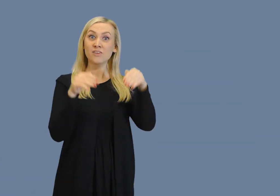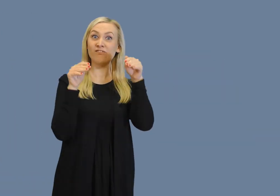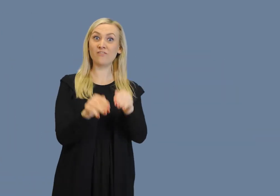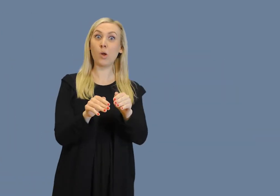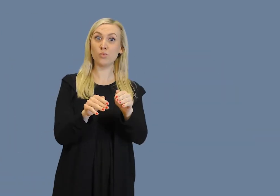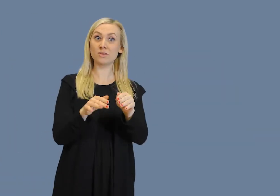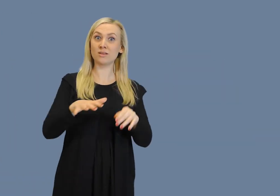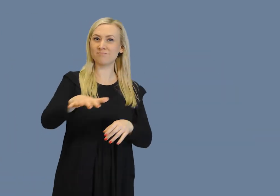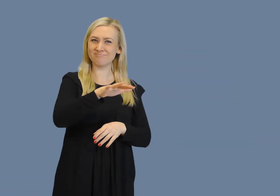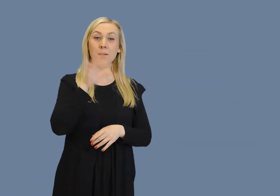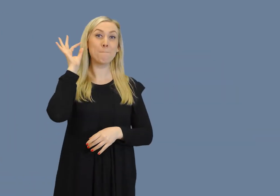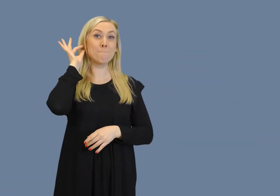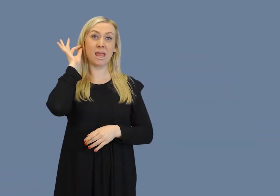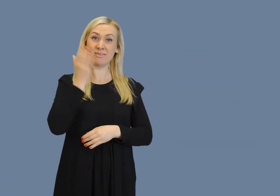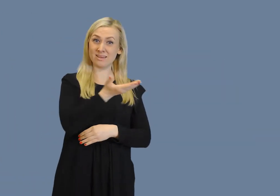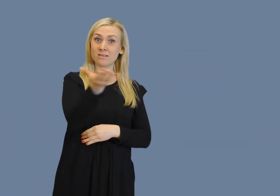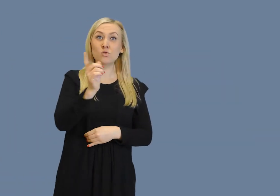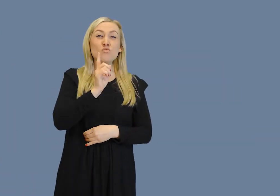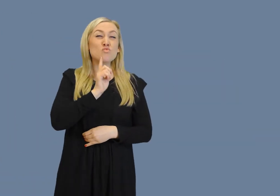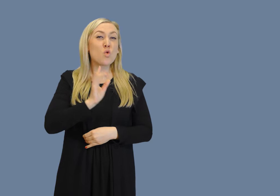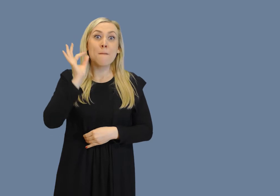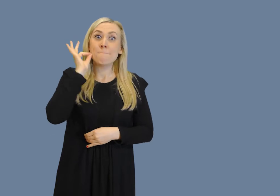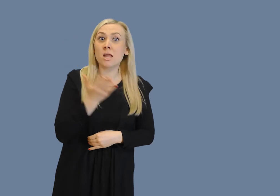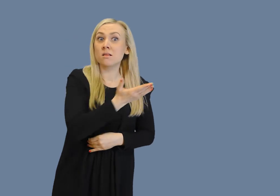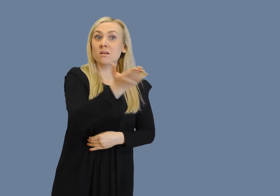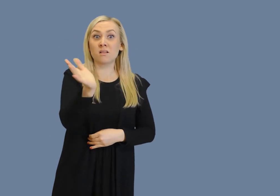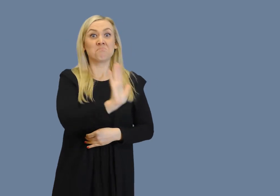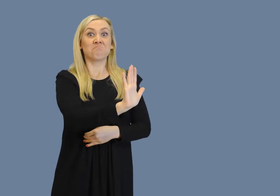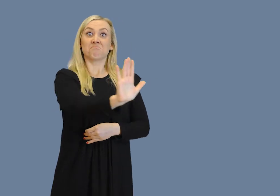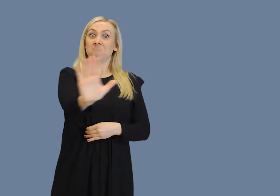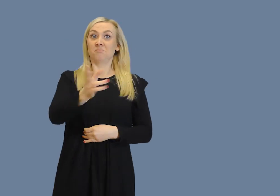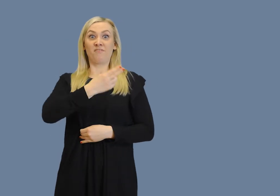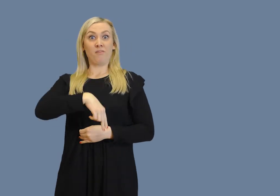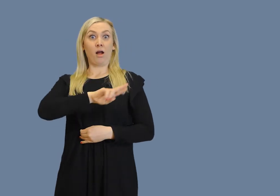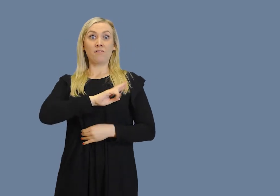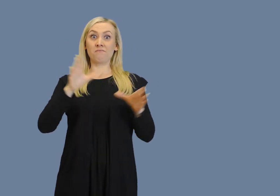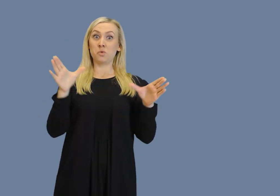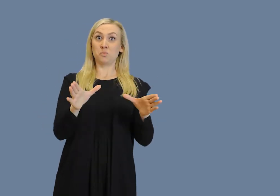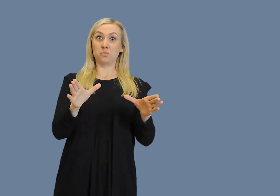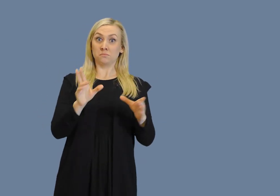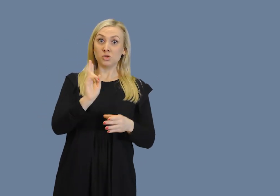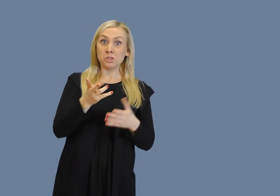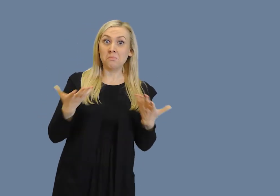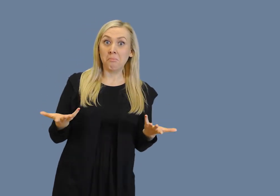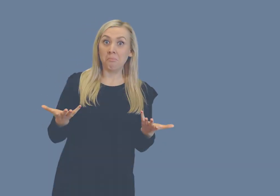Für die Verhütung sind Mädchen verantwortlich. Oder?